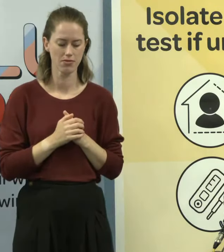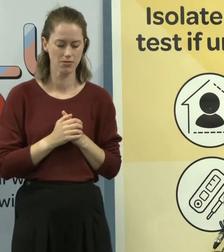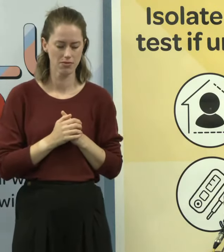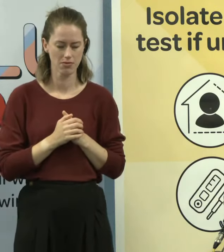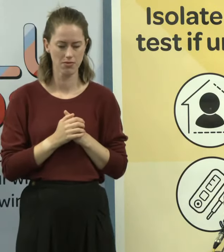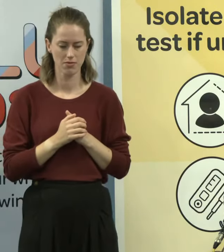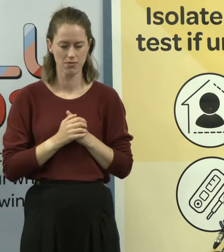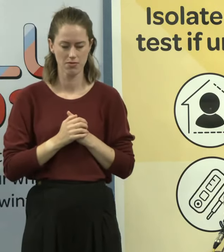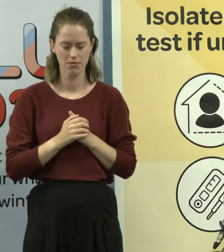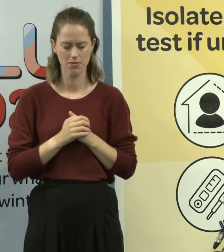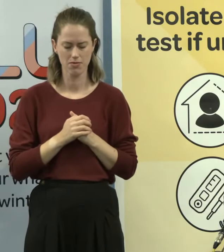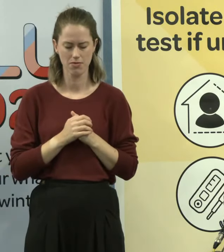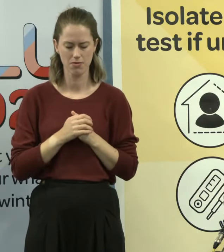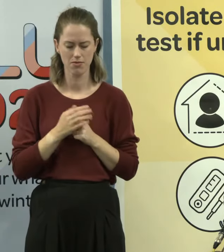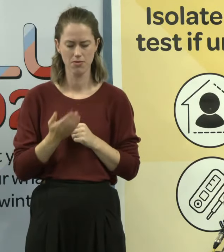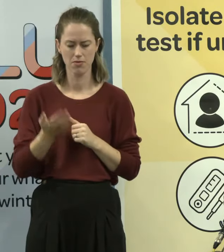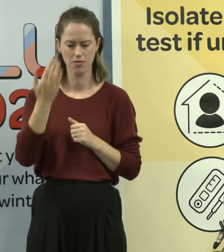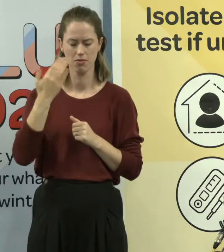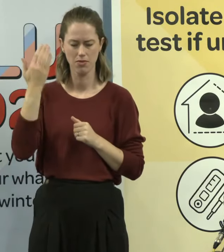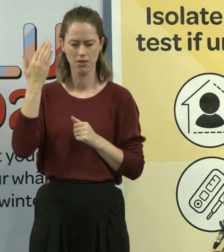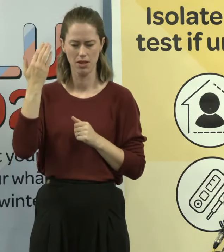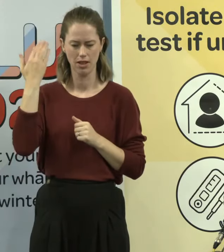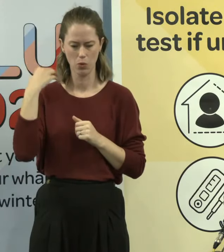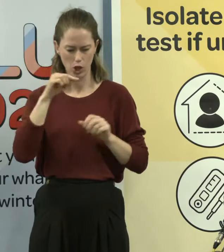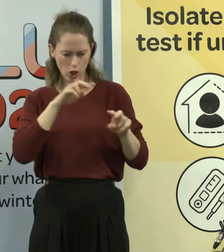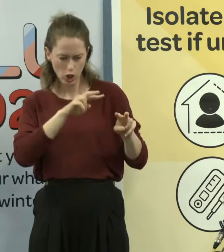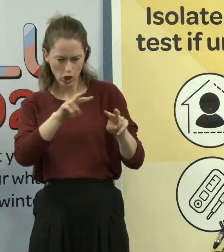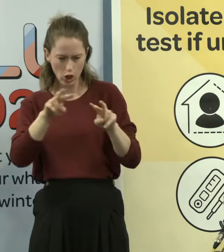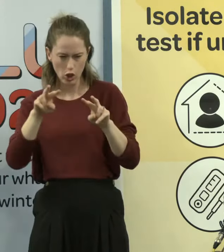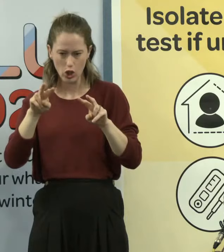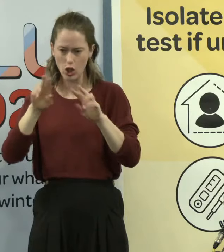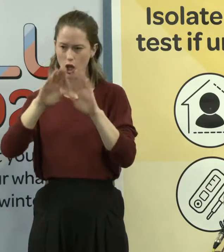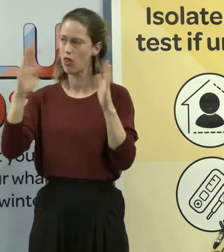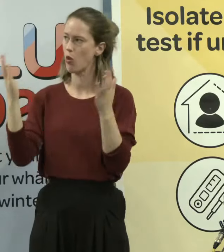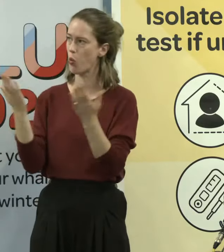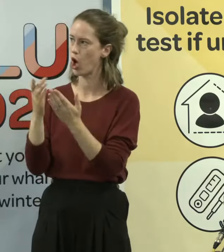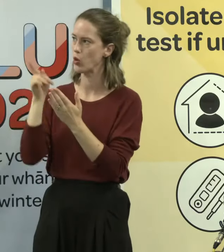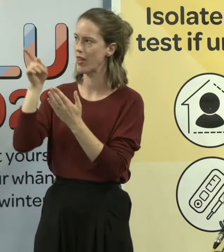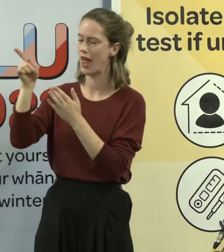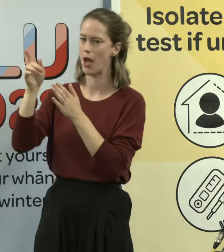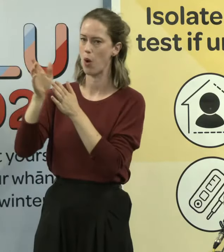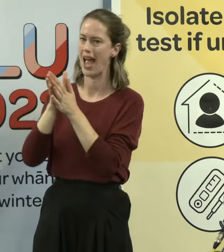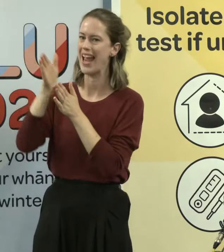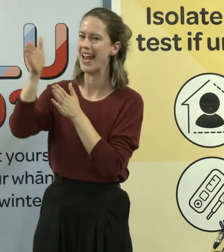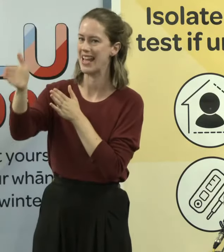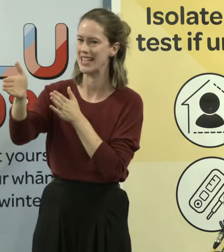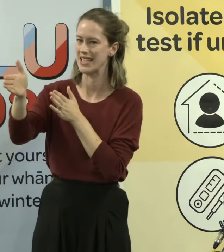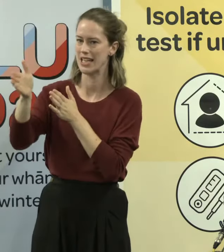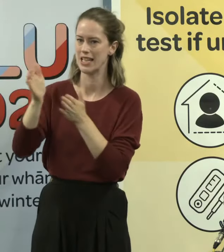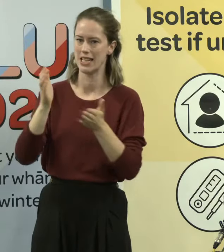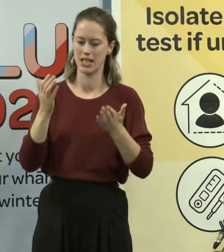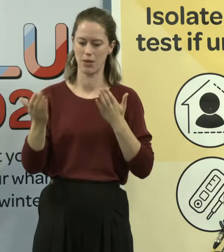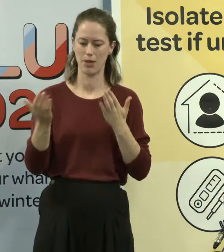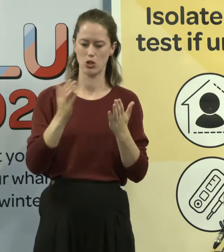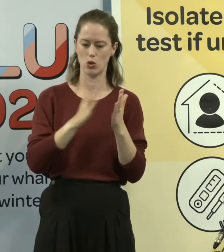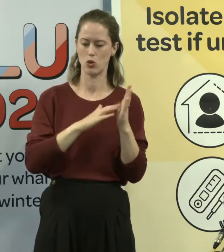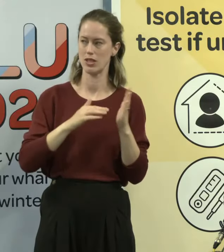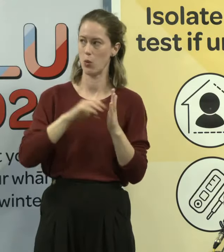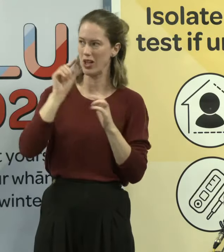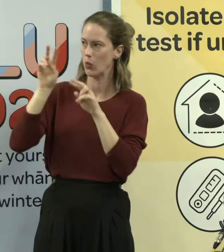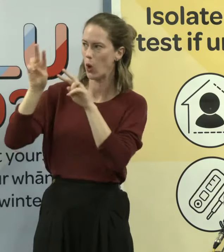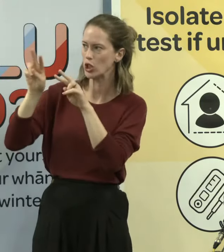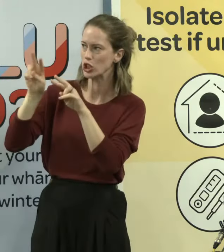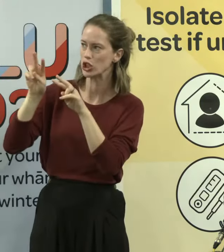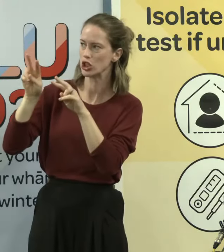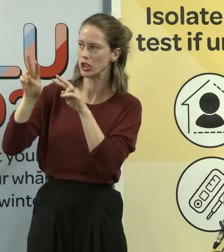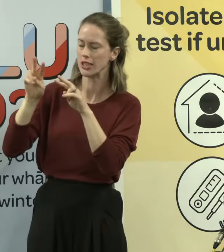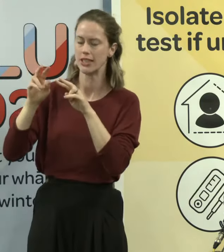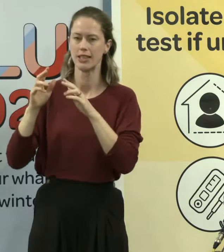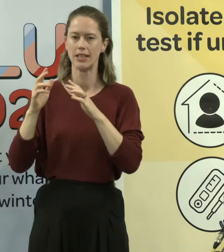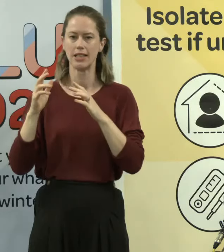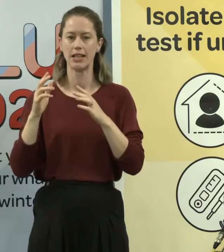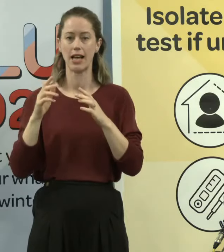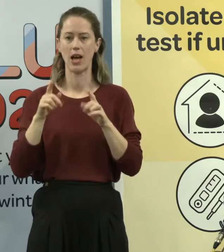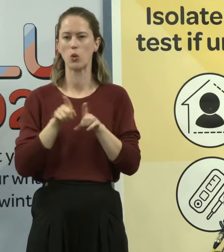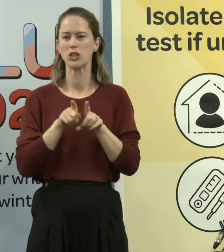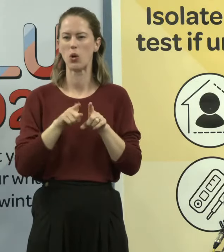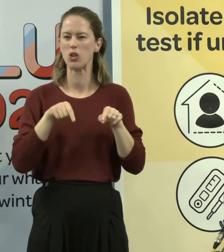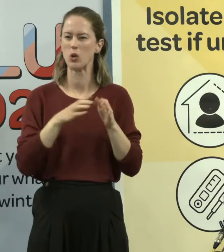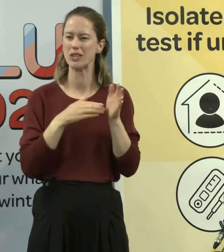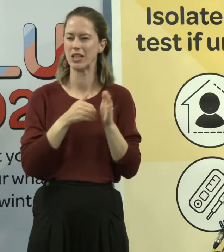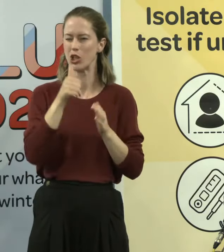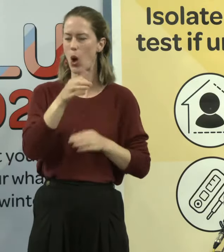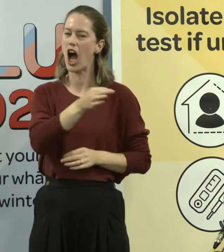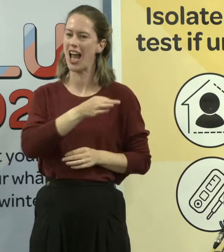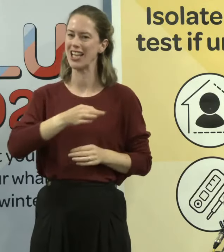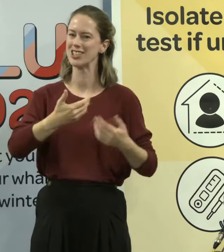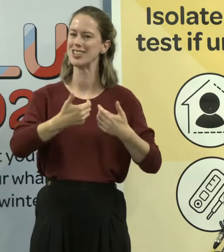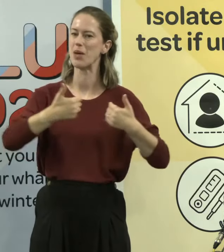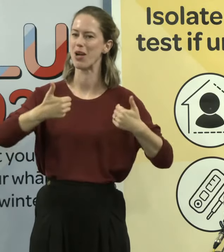pakarutanga. I nga ra o mua ka